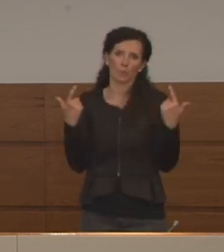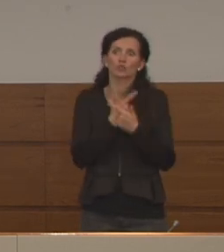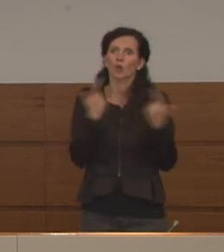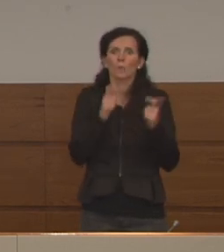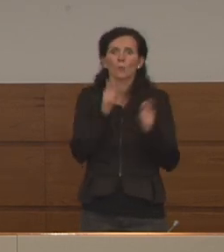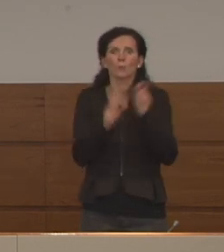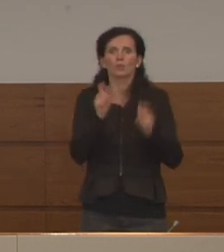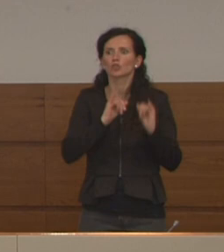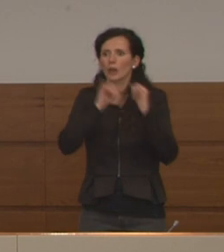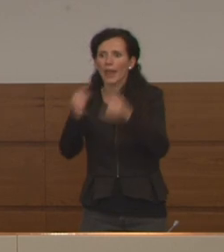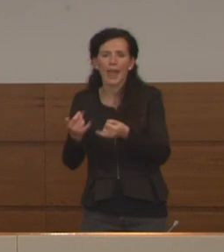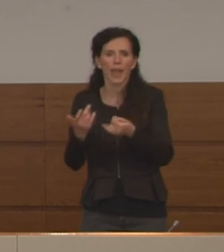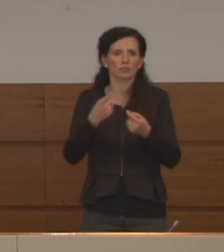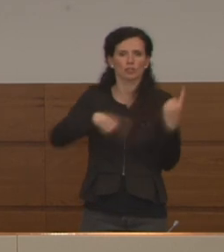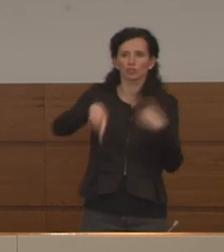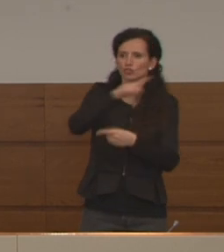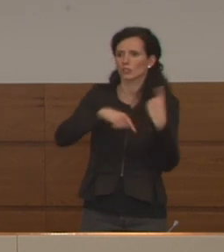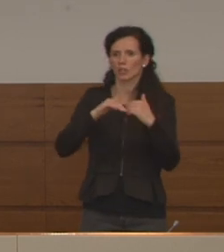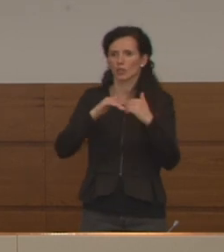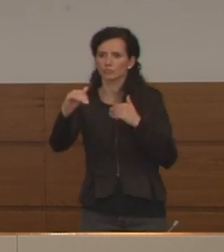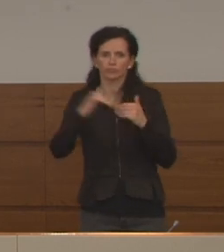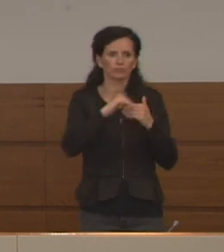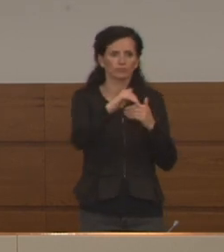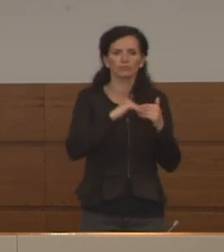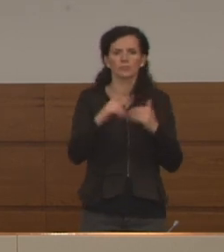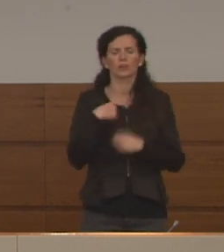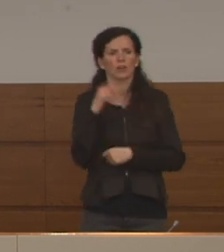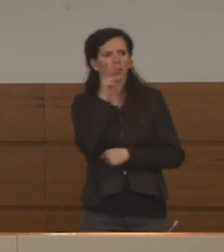Quindi, quello che ho sentito dire dall'amministrazione regionale lombarda